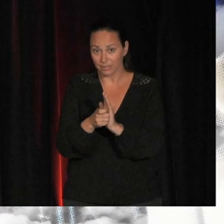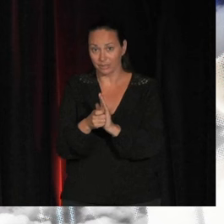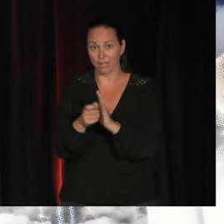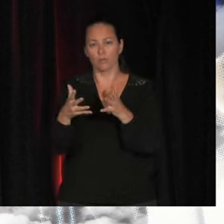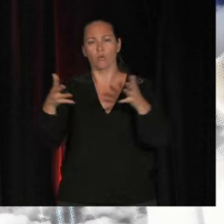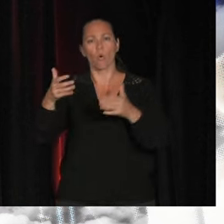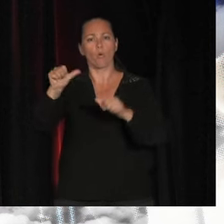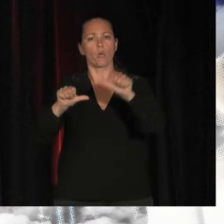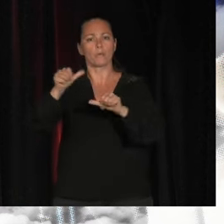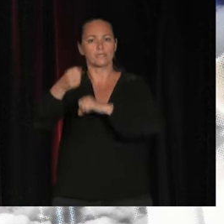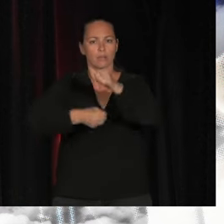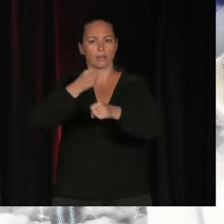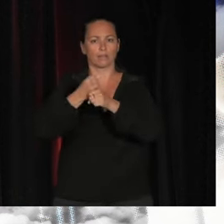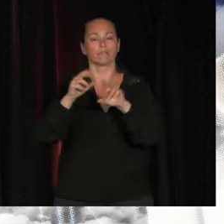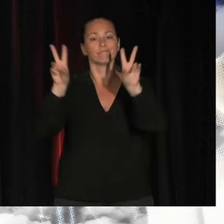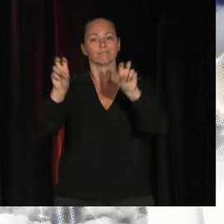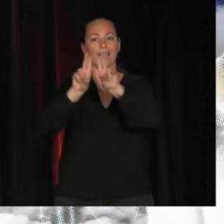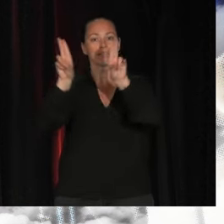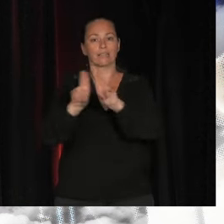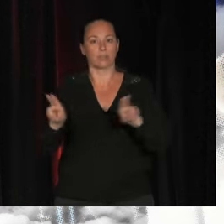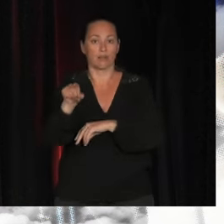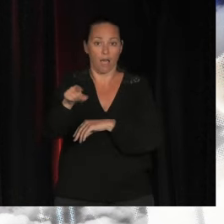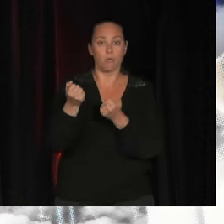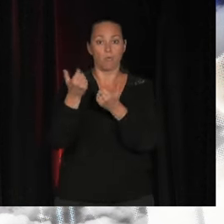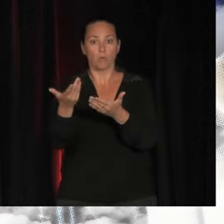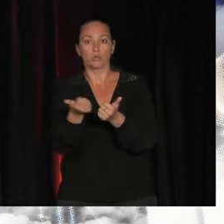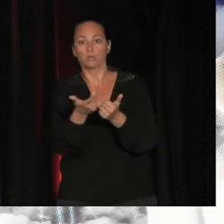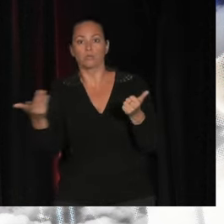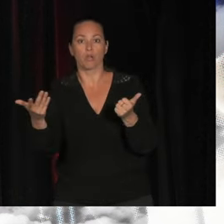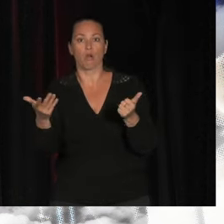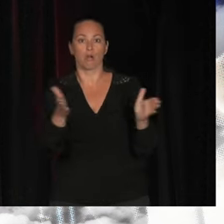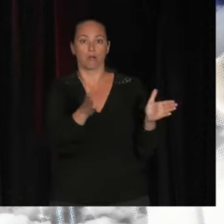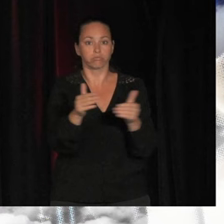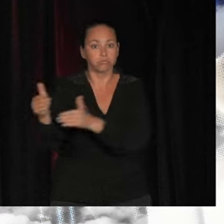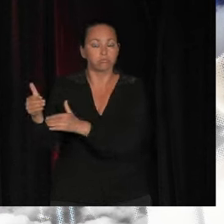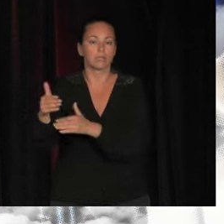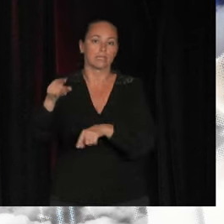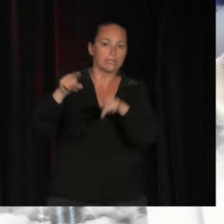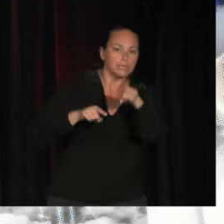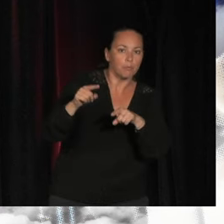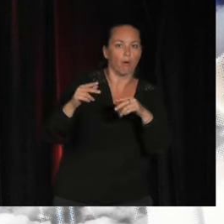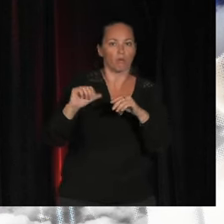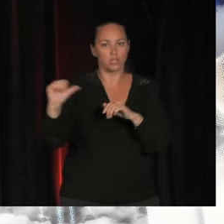compétition annuelle qui s'appelle The International, ils proposent différents niveaux de caste en fonction du niveau de connaissances qu'ils vont diluer pendant le truc.